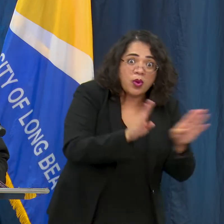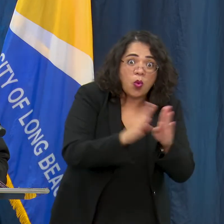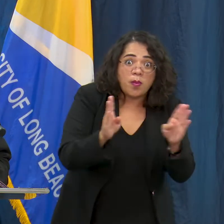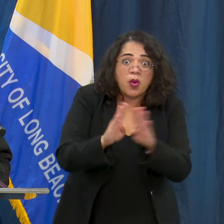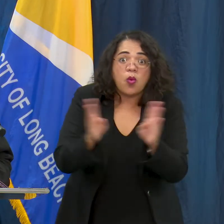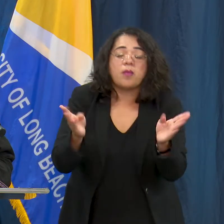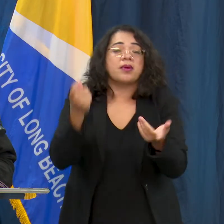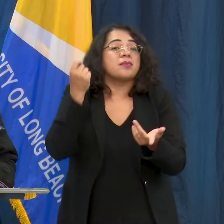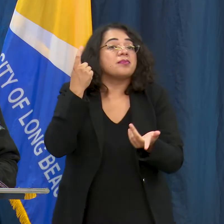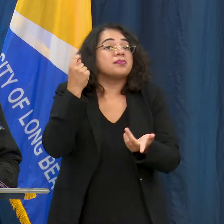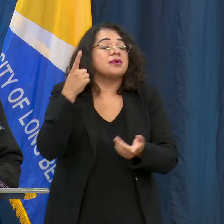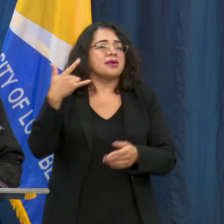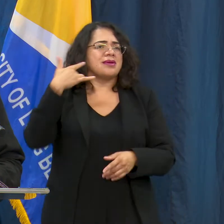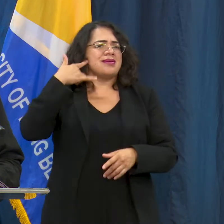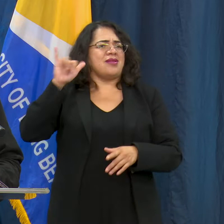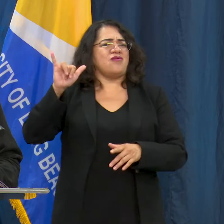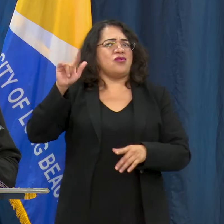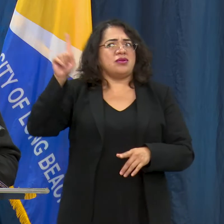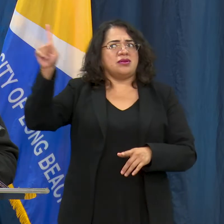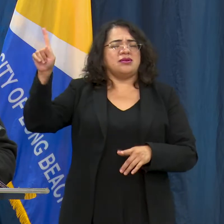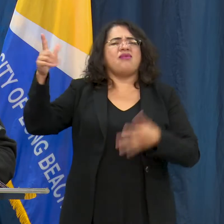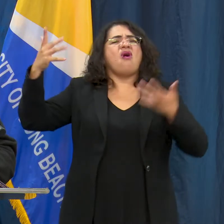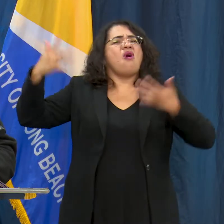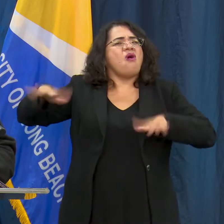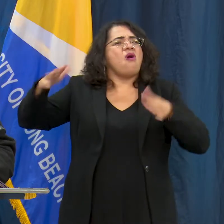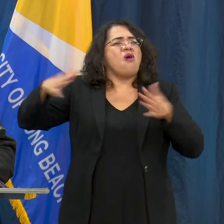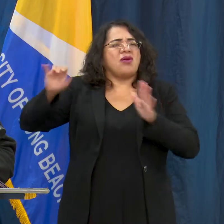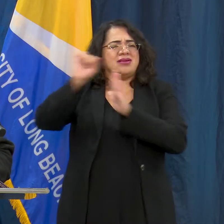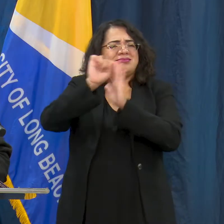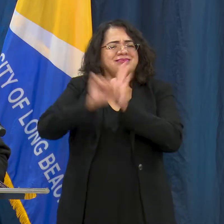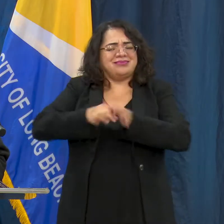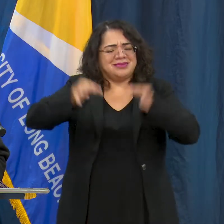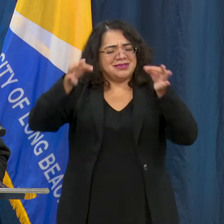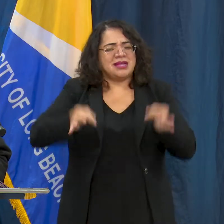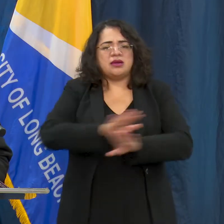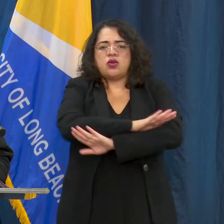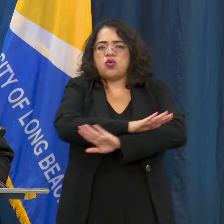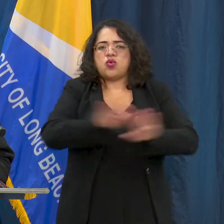control Oddo por el estado de california solo c permit a por lo tanto reuniones